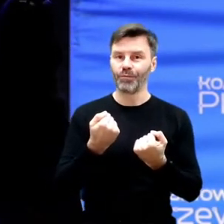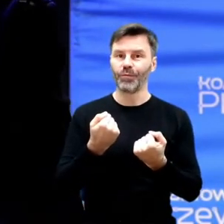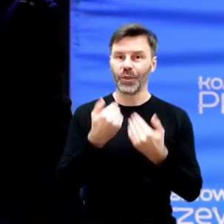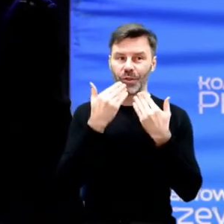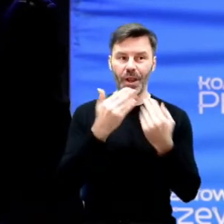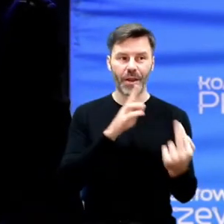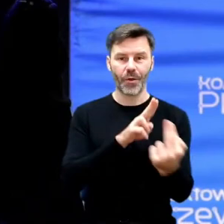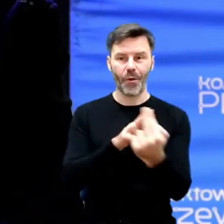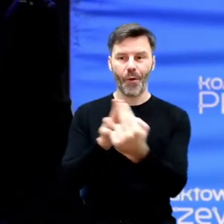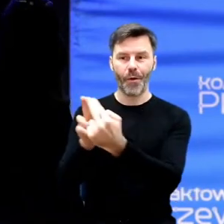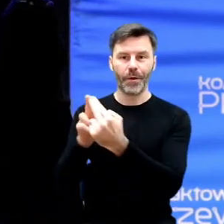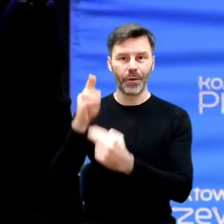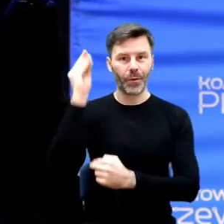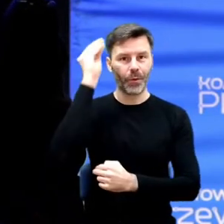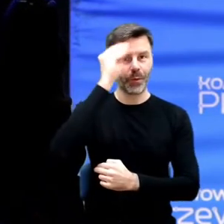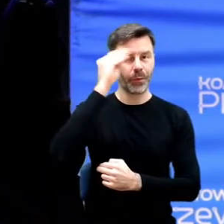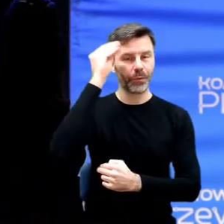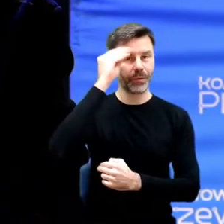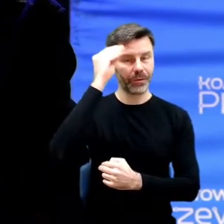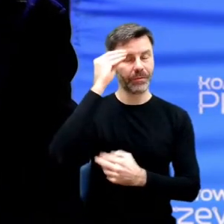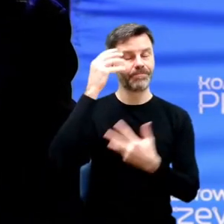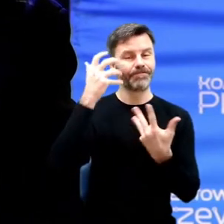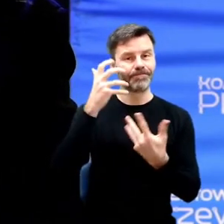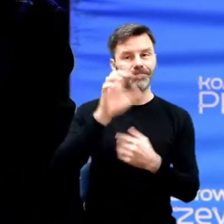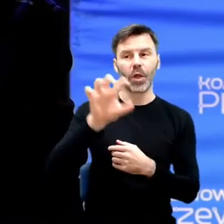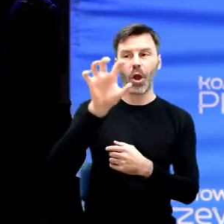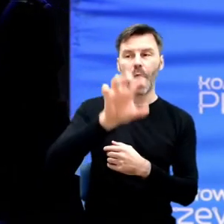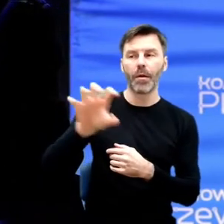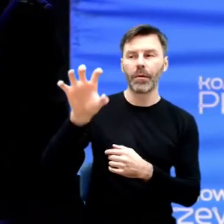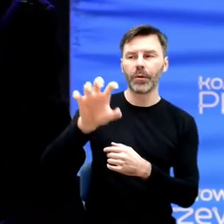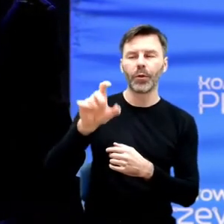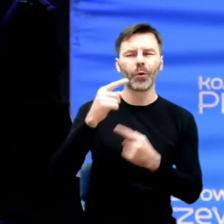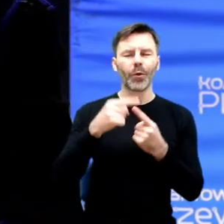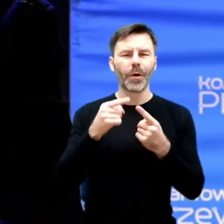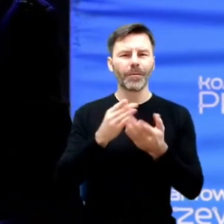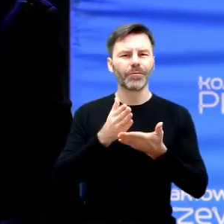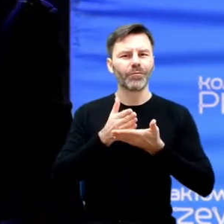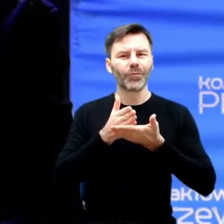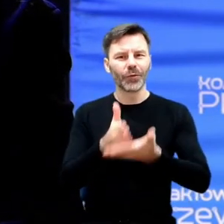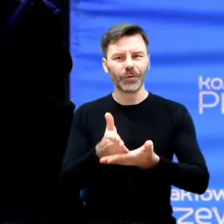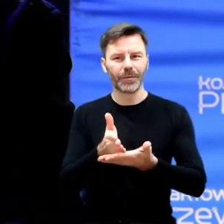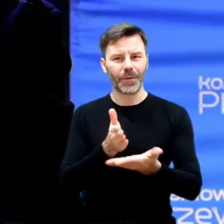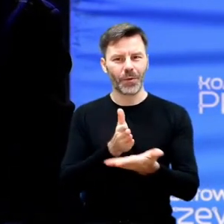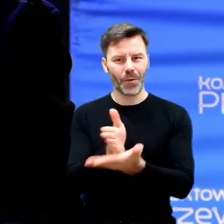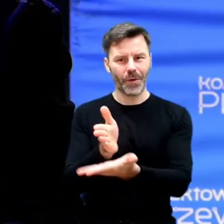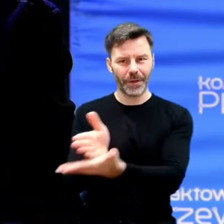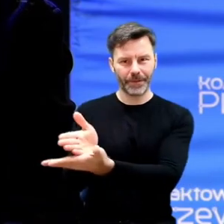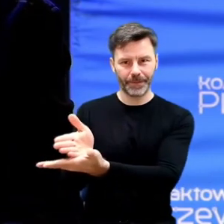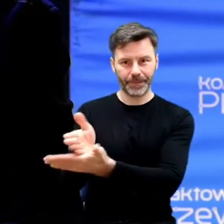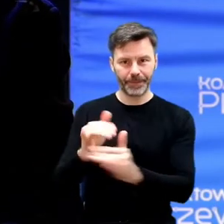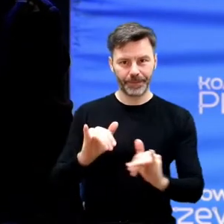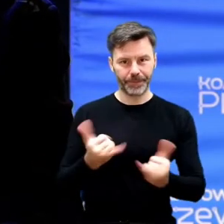które staramy się obserwować, ale staramy się doradzać, jakieś rekomendacje tworzyć, ale też się od nich uczymy na bieżąco